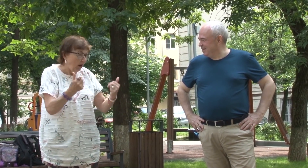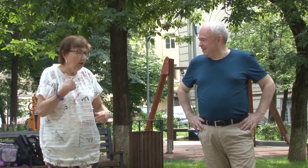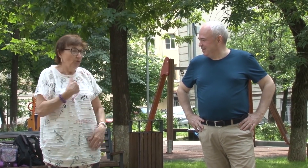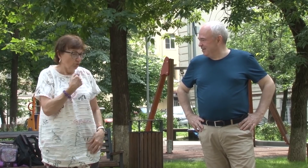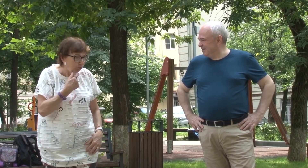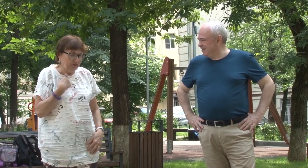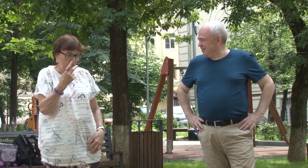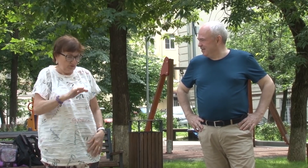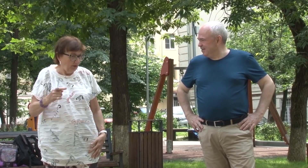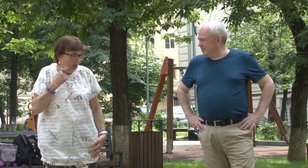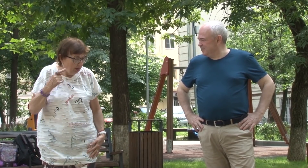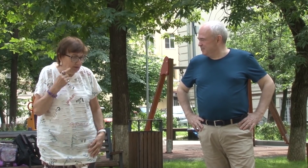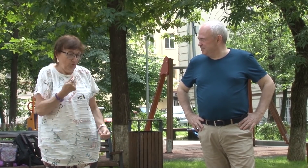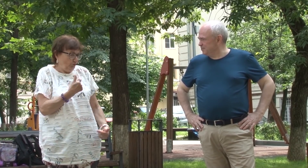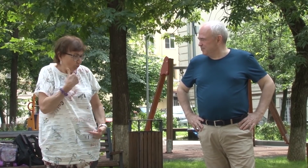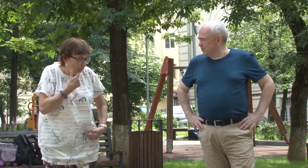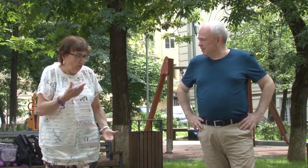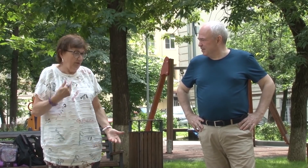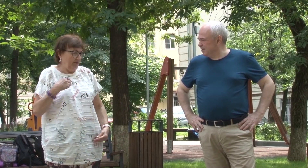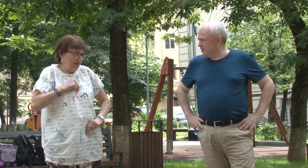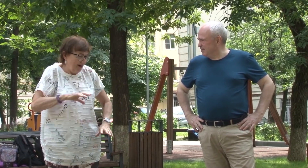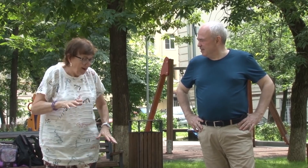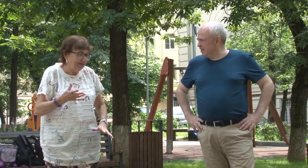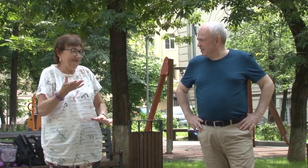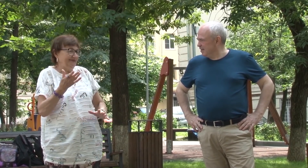Мама признавала вину: «Да, но я глухая, и двое детей у нас глухие, с деньгами трудно, я не работаю».